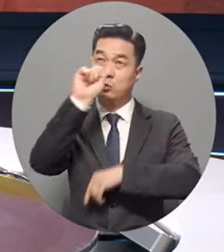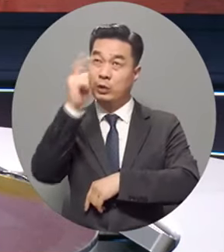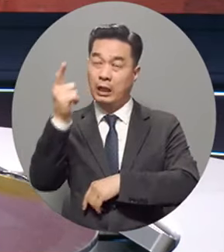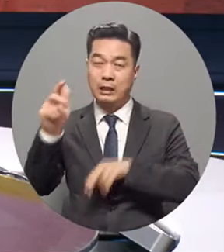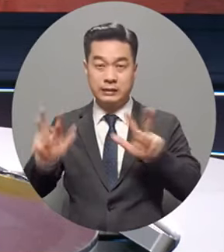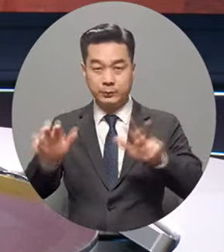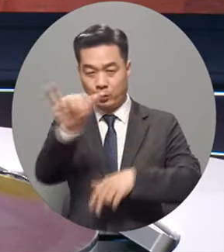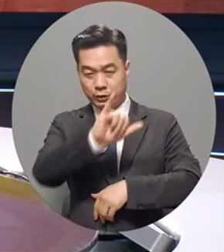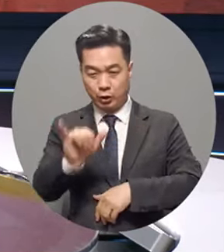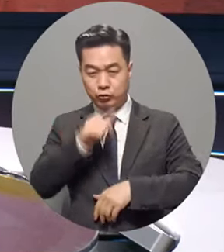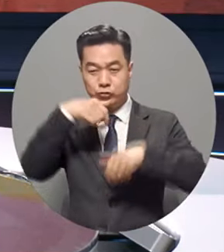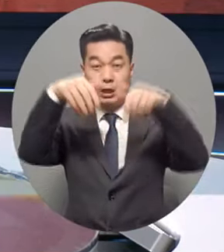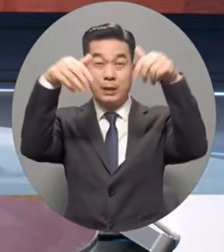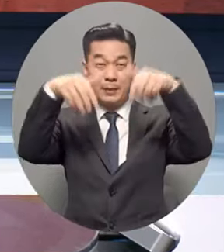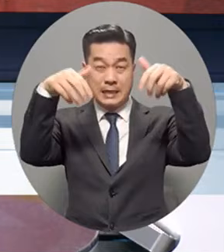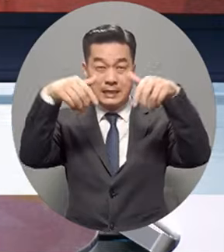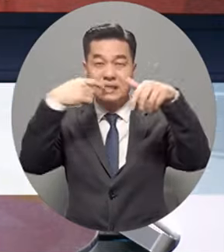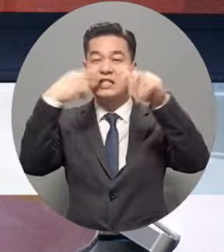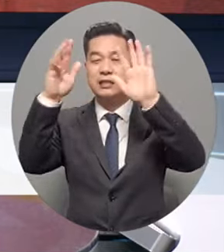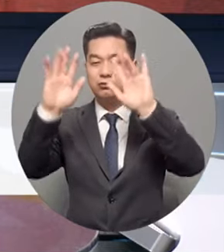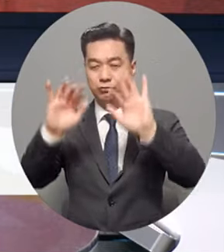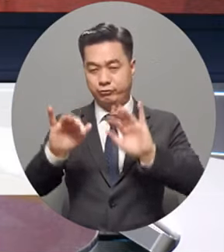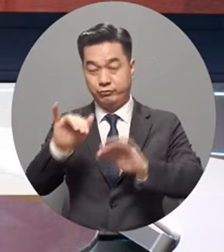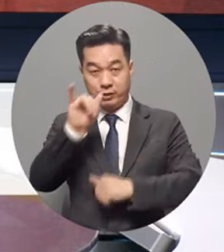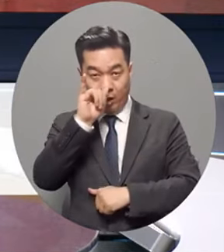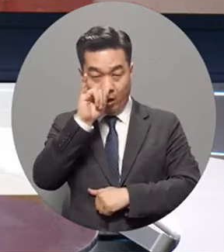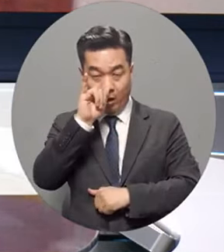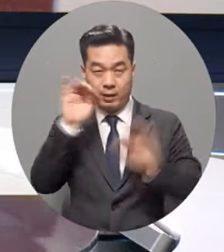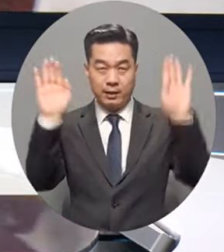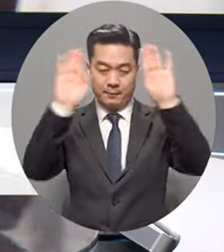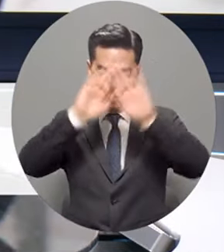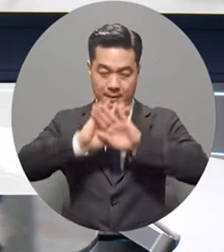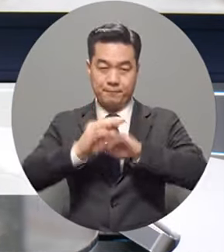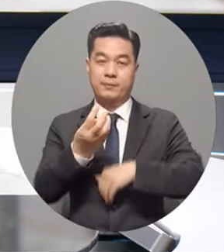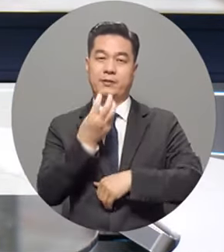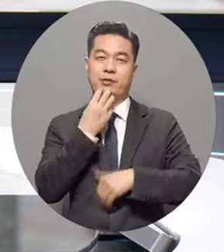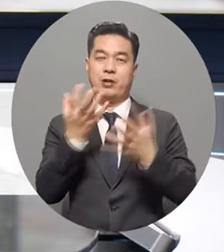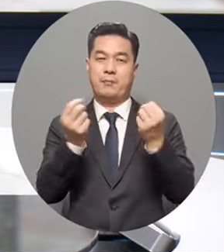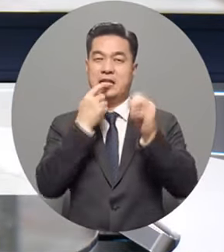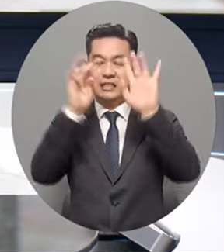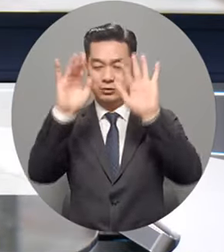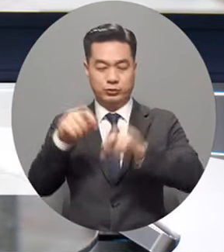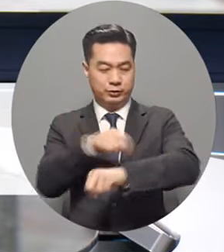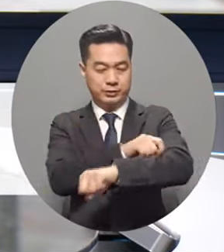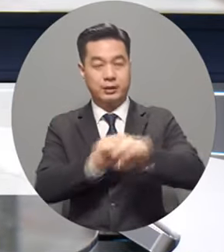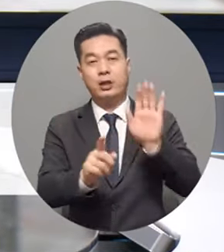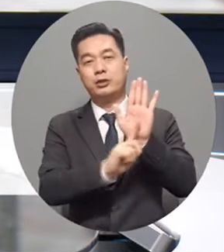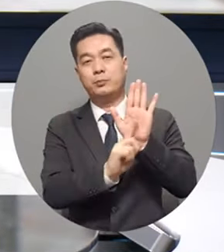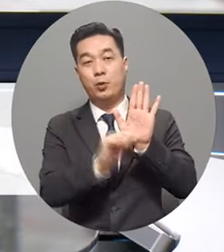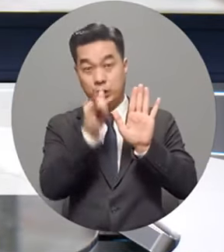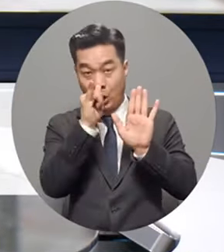(앵커) 궂은 날씨가 계속되면서 지금도 전국에 비나 눈이 내리고 있습니다. 밤이 되면서 서울에도 대설특보가 발령이 됐는데요.